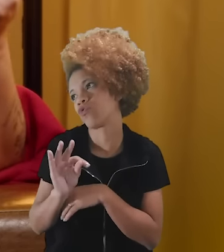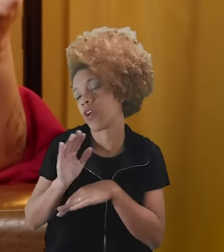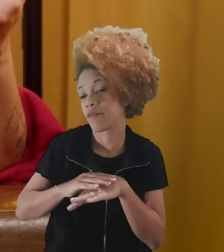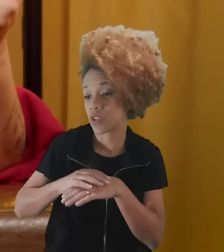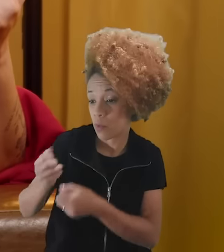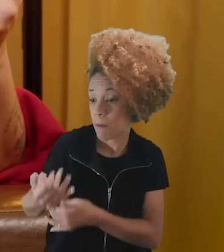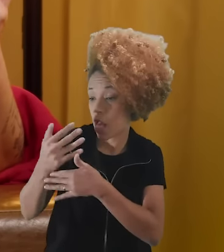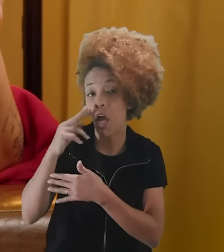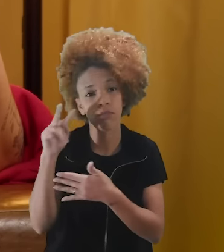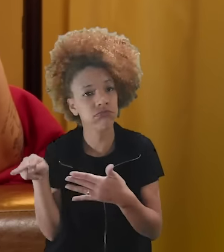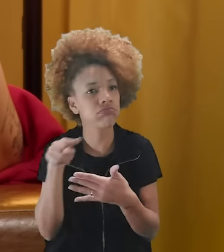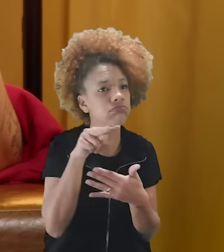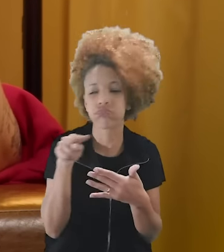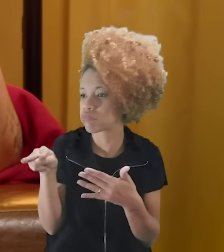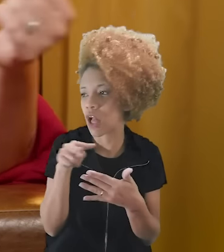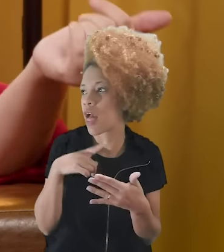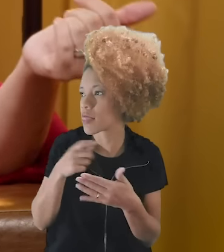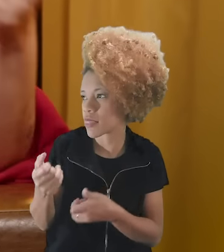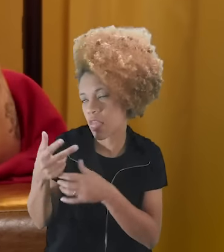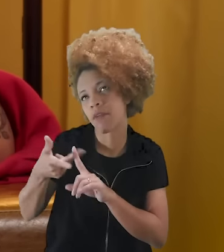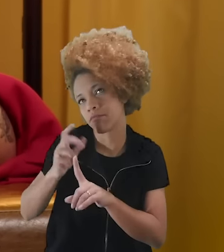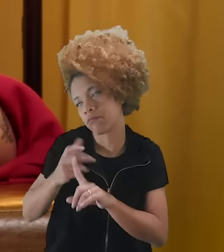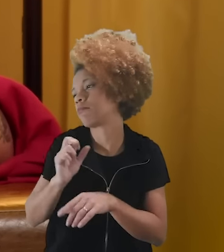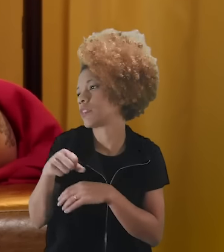isso deixo o meu chat aberto falo com todo mundo tem tem mensagem que estão rateando tem falando